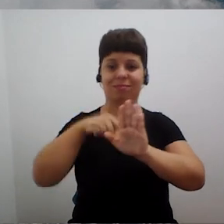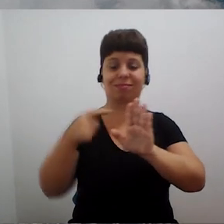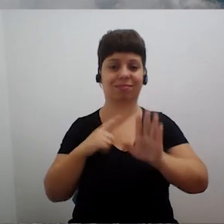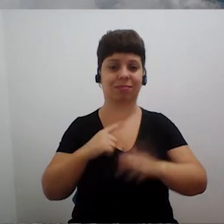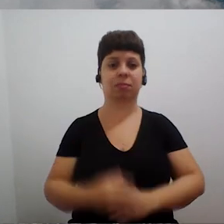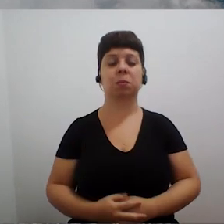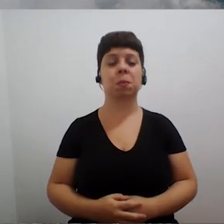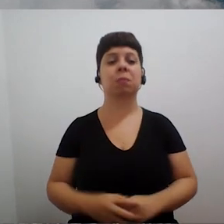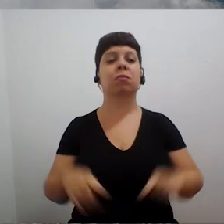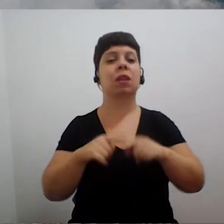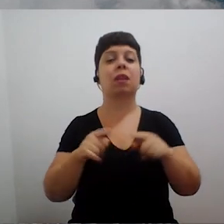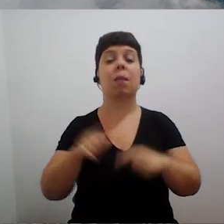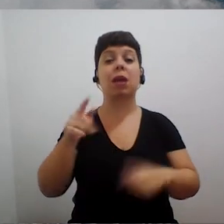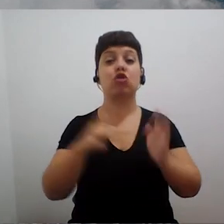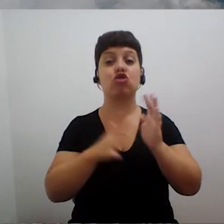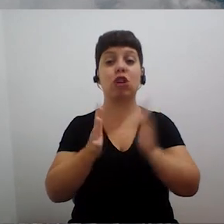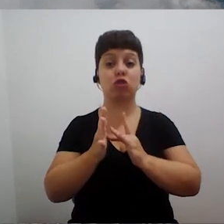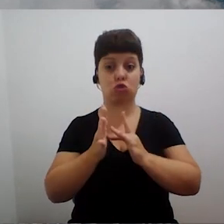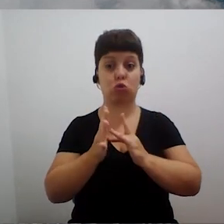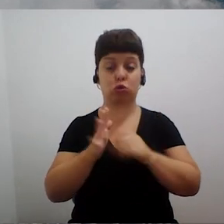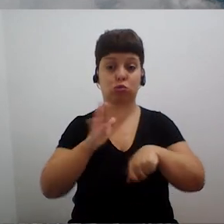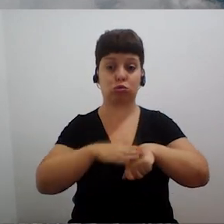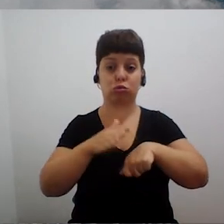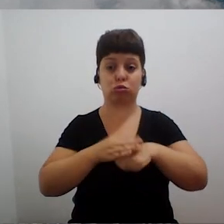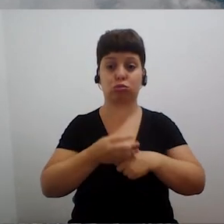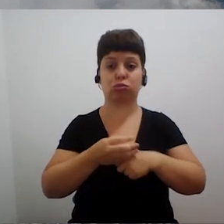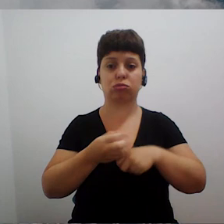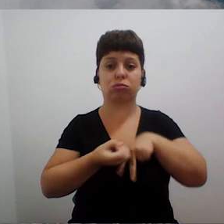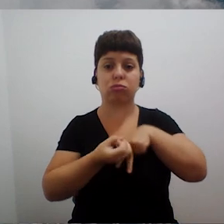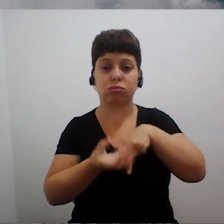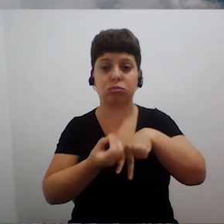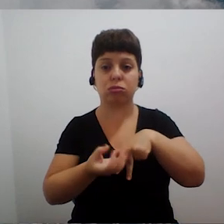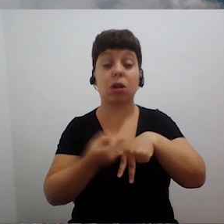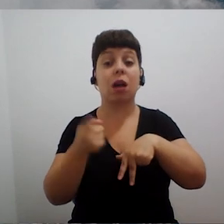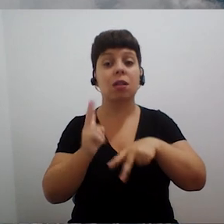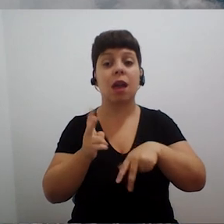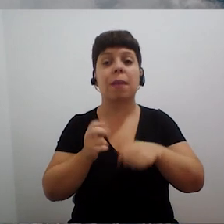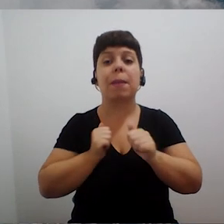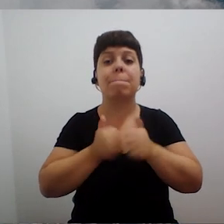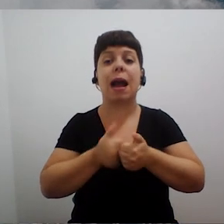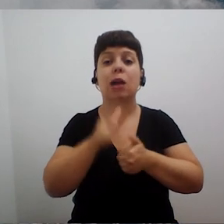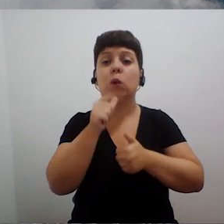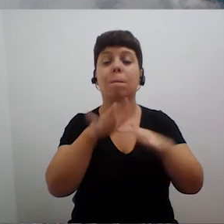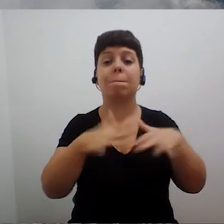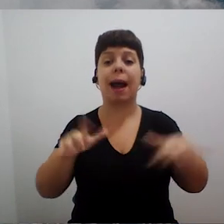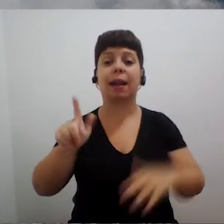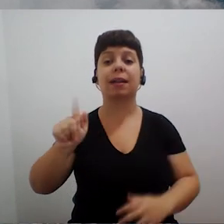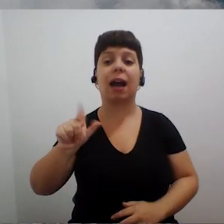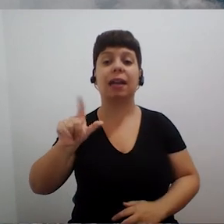Apostólica de Jesus passou-se junto ao mar da Galileia né, onde chamou discípulos anunciou